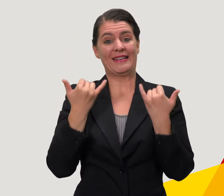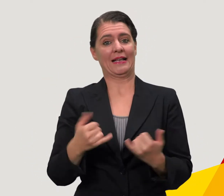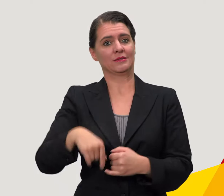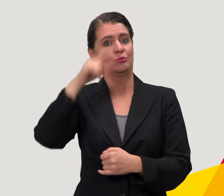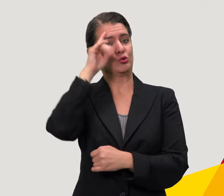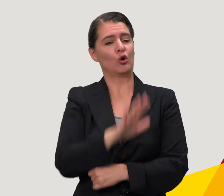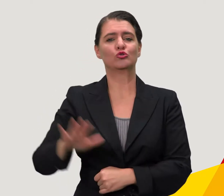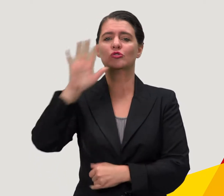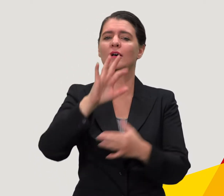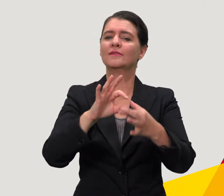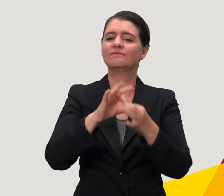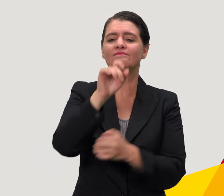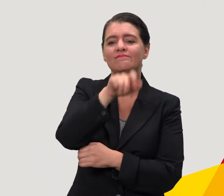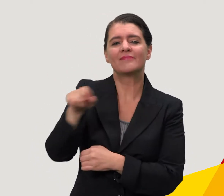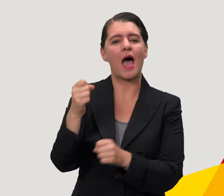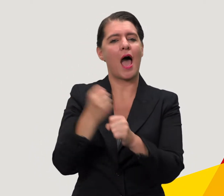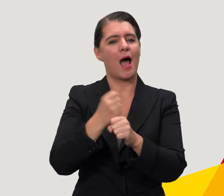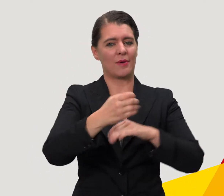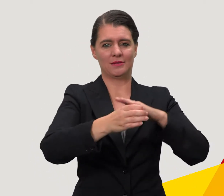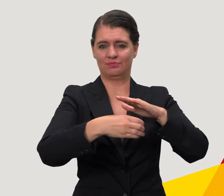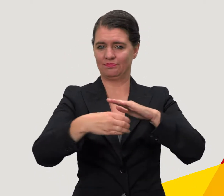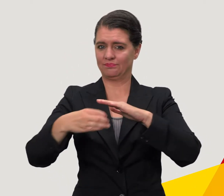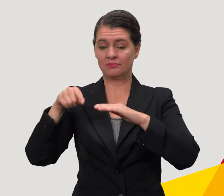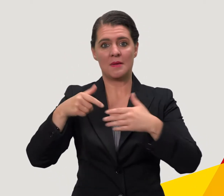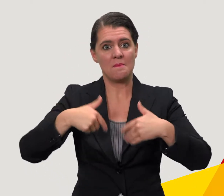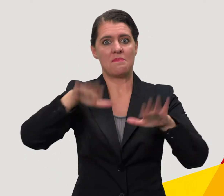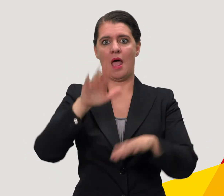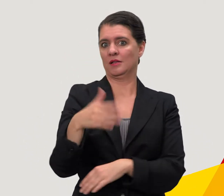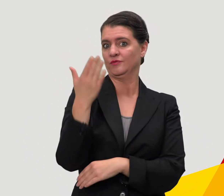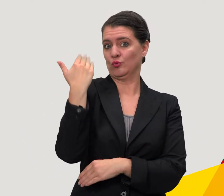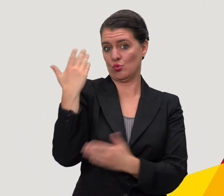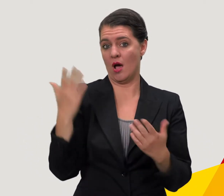Es gibt in Deutschland mehr Beschäftigung als je zuvor.